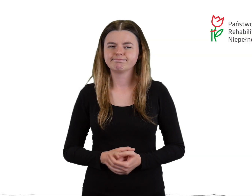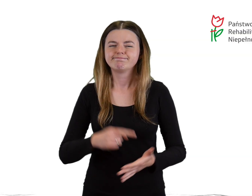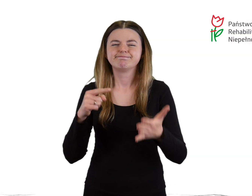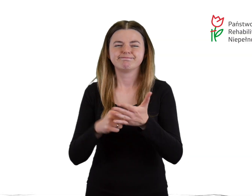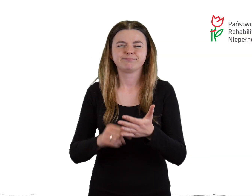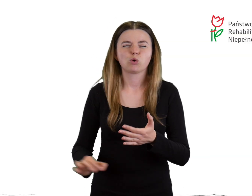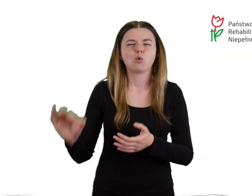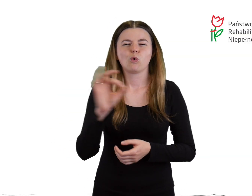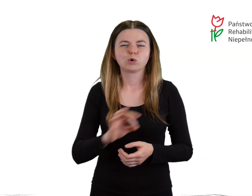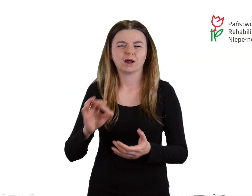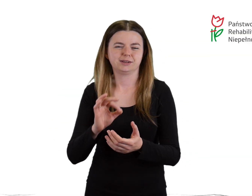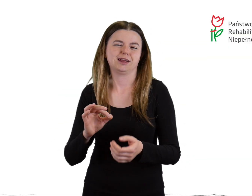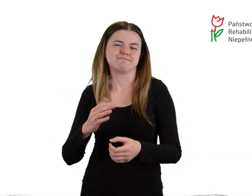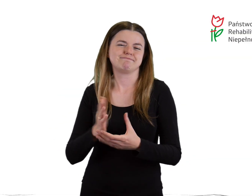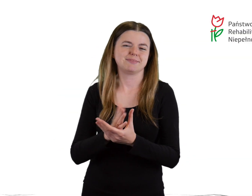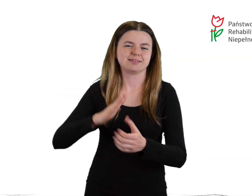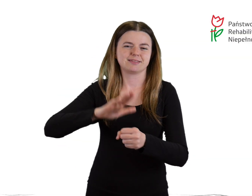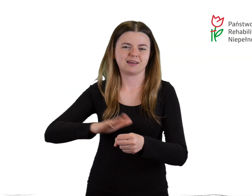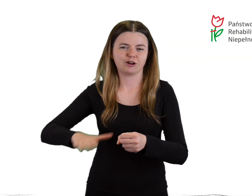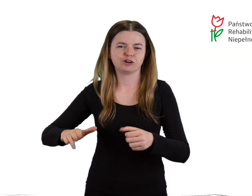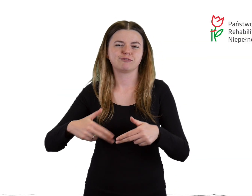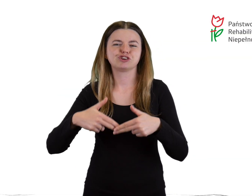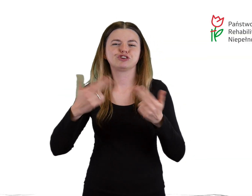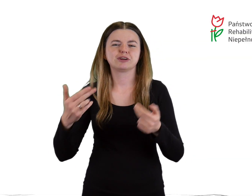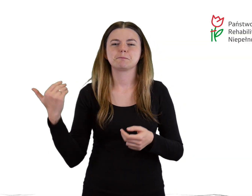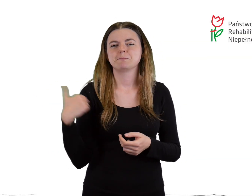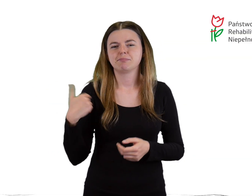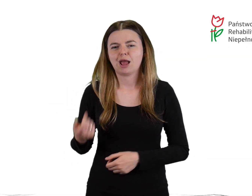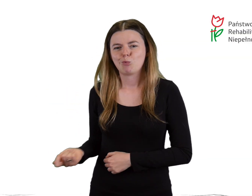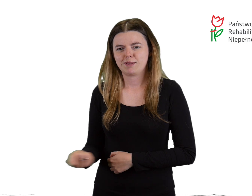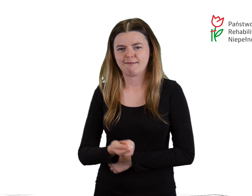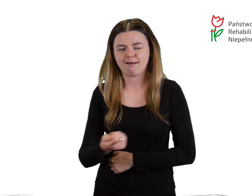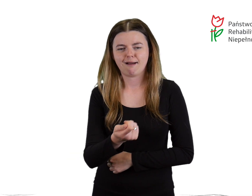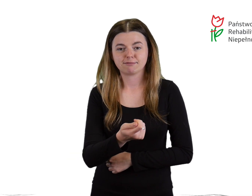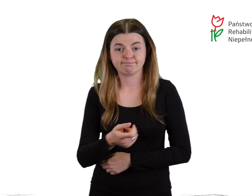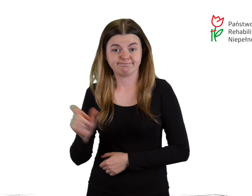Z okazji Międzynarodowego Dnia Białej Laski